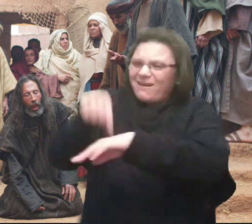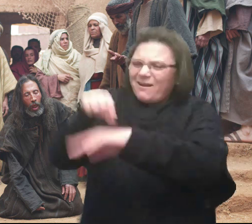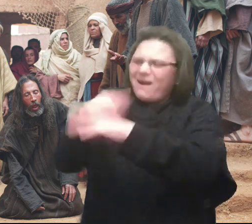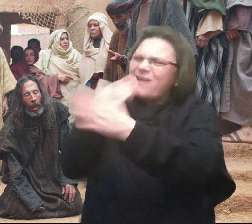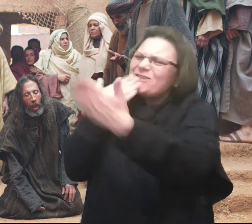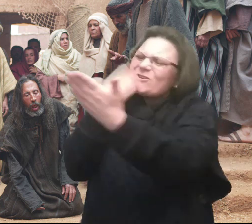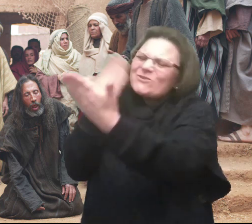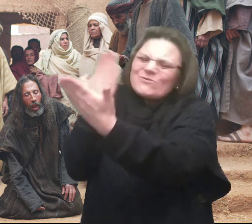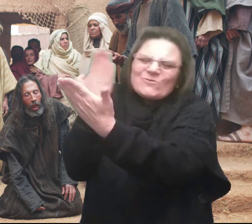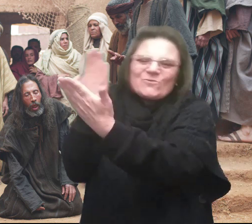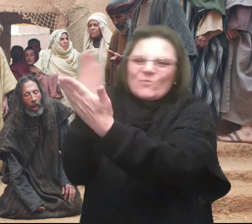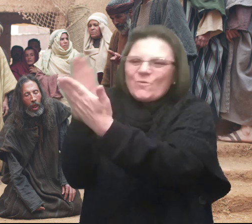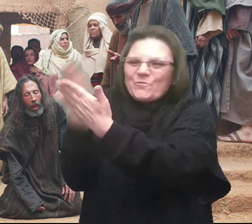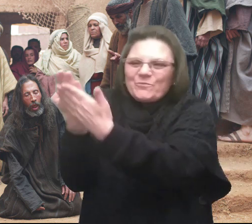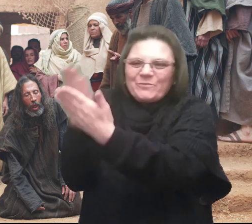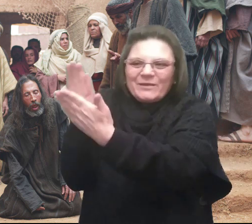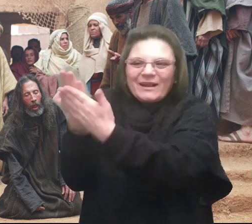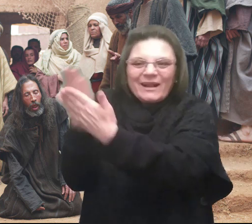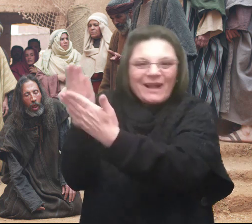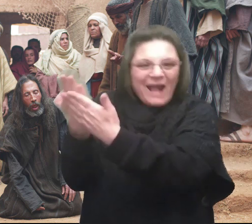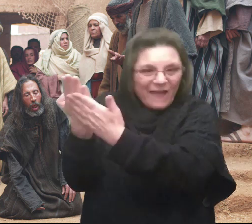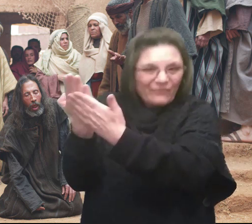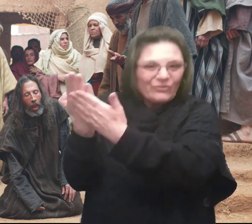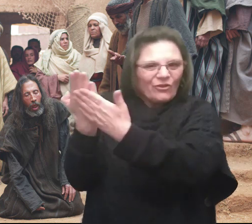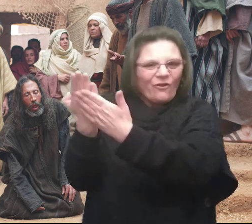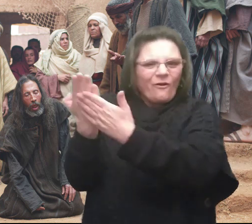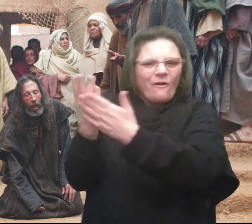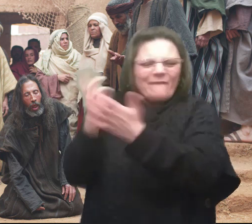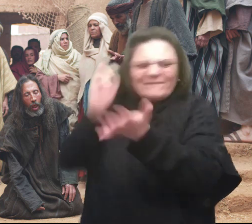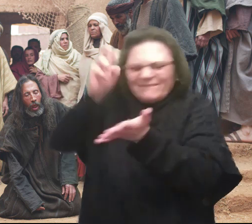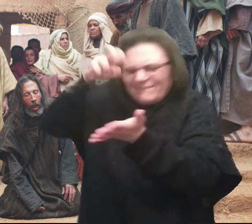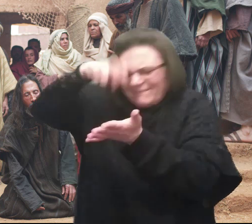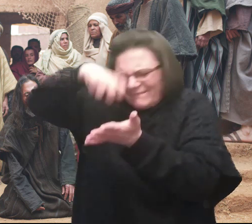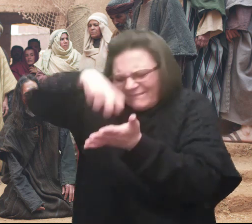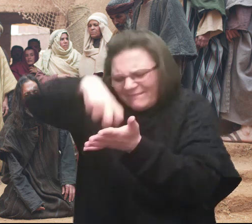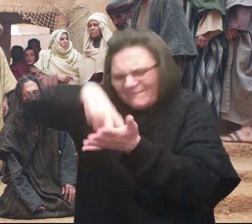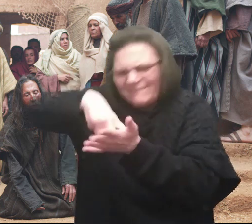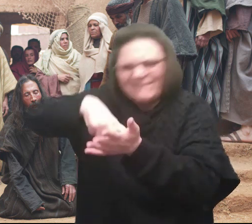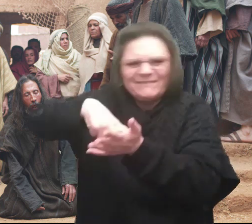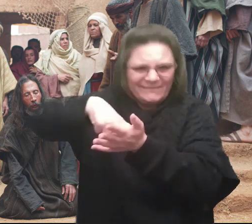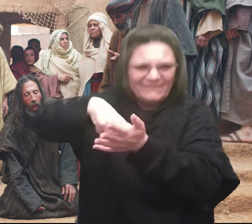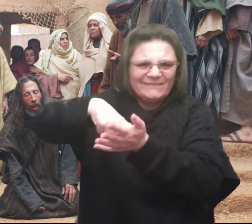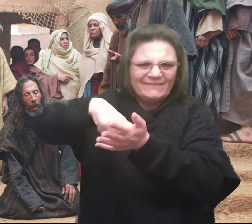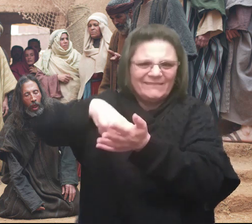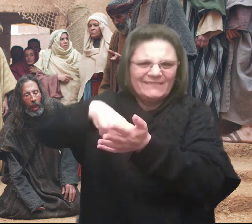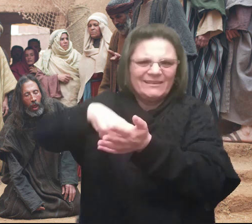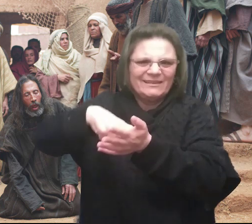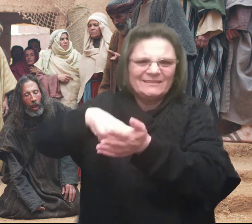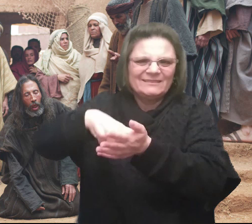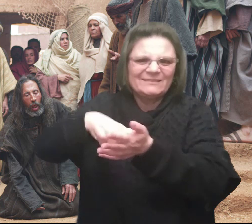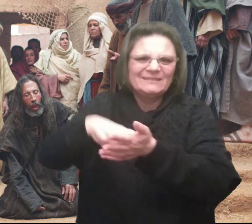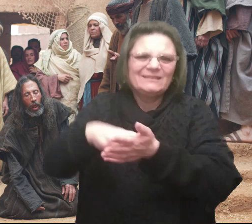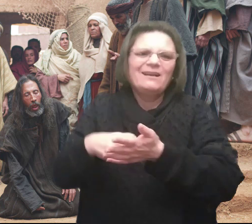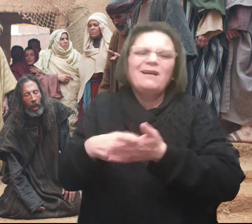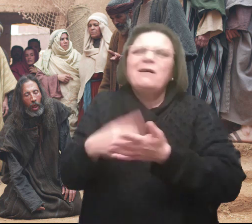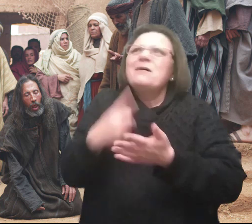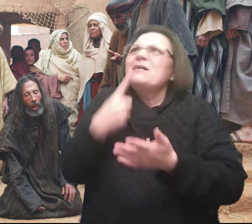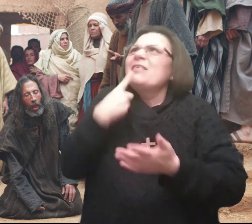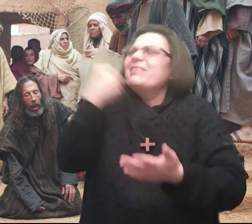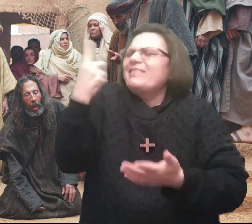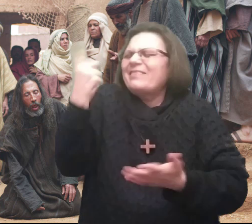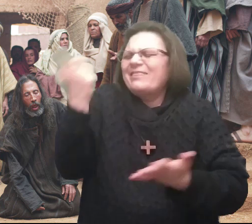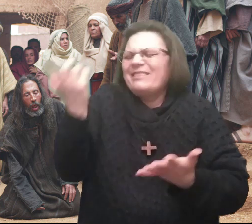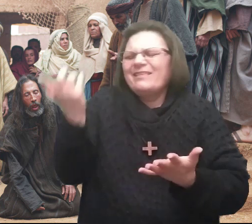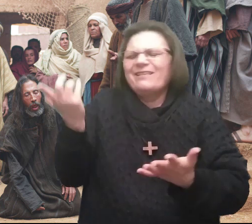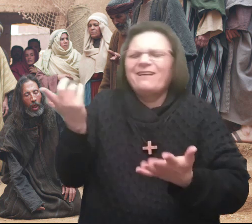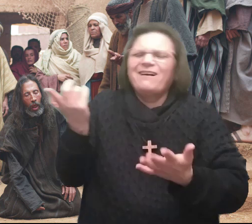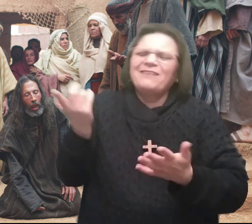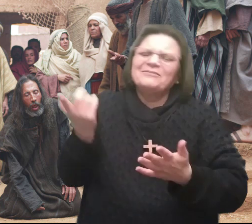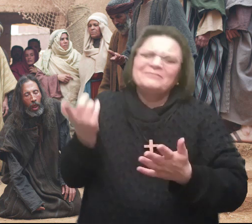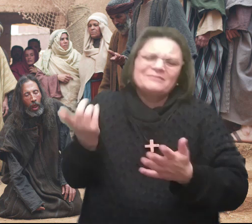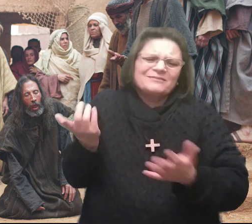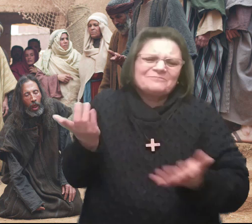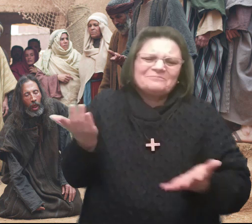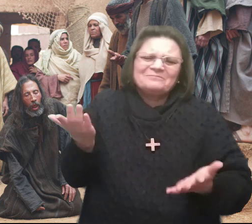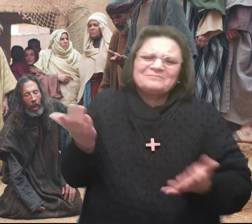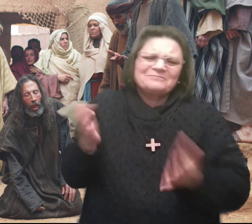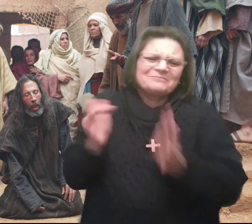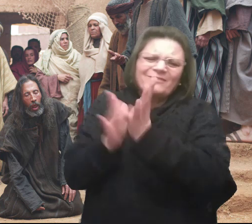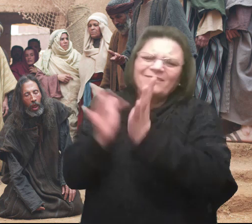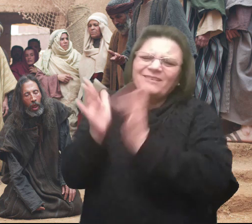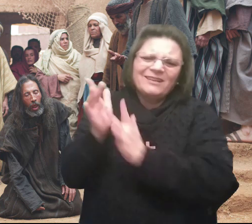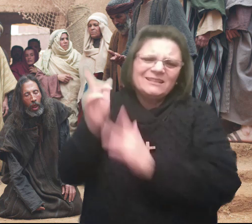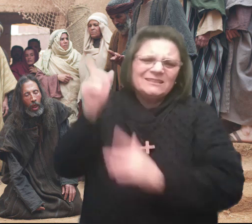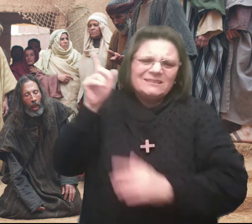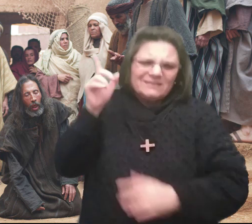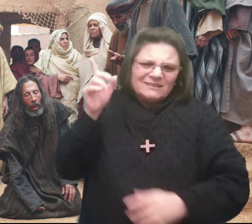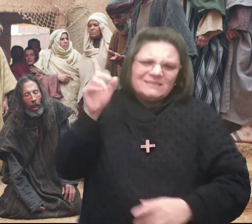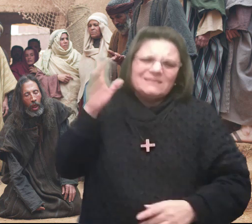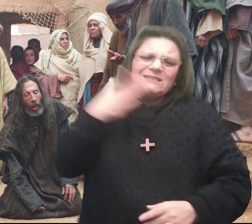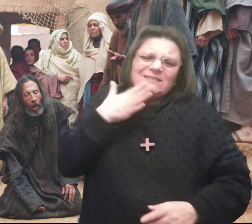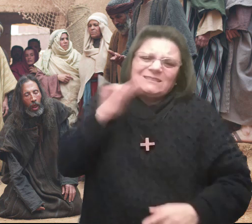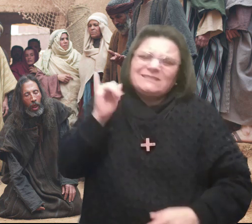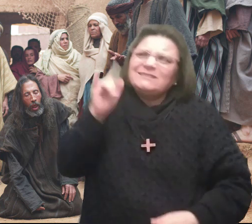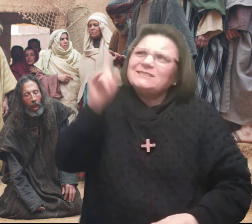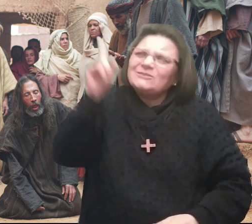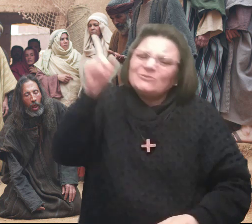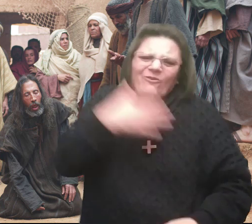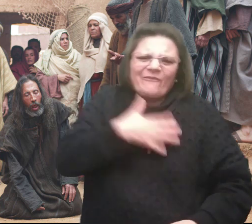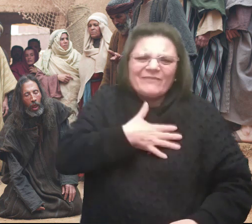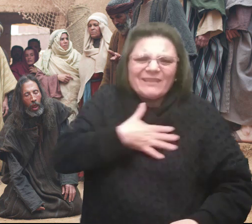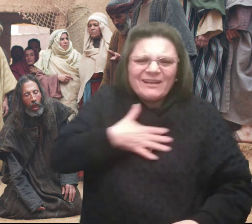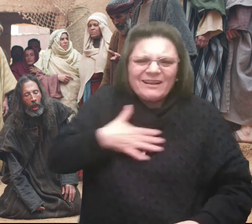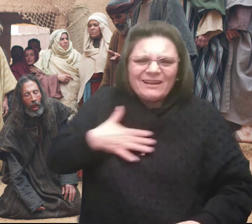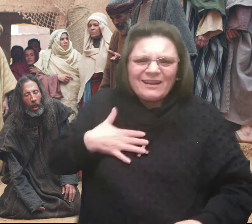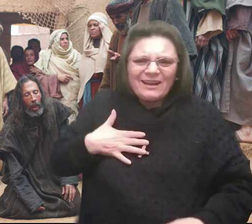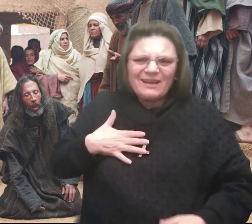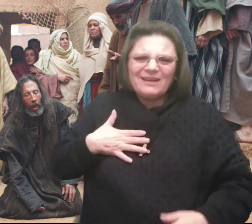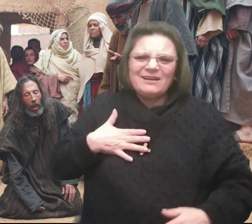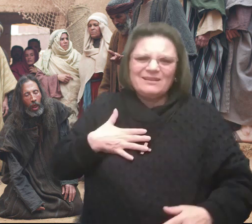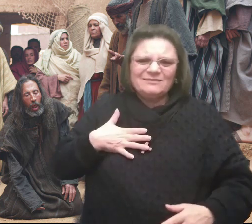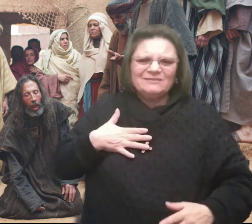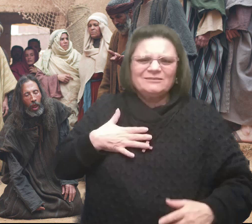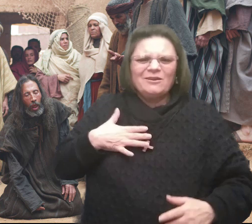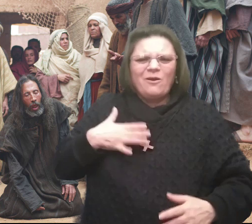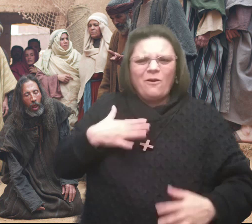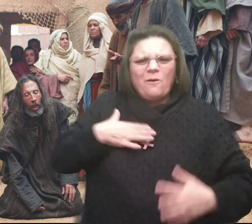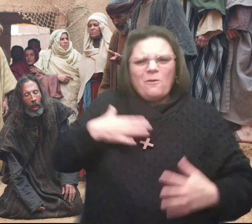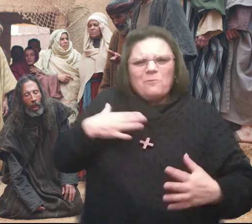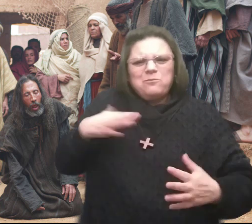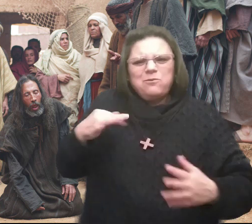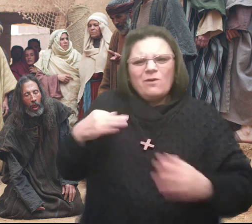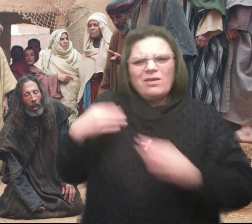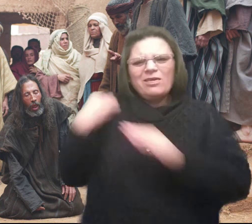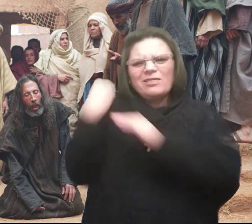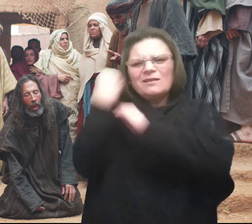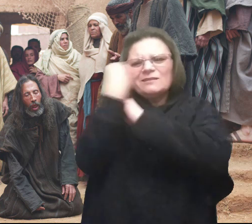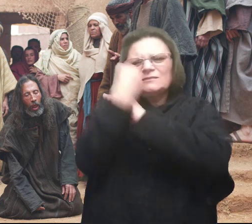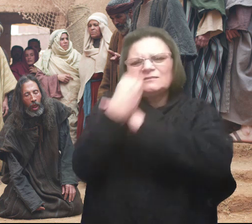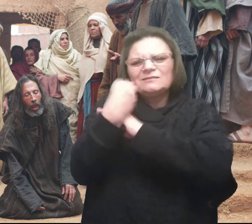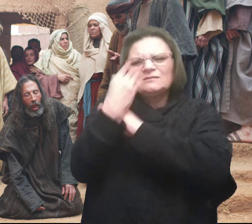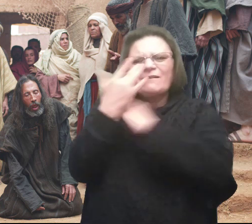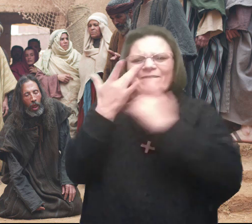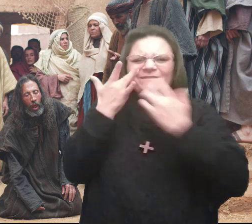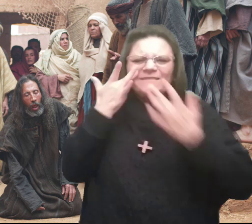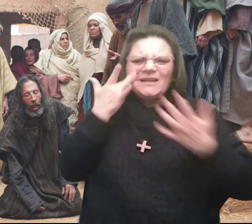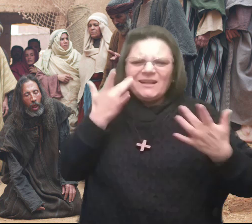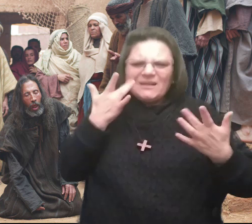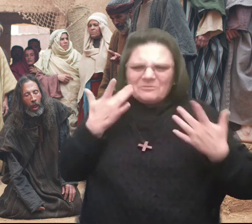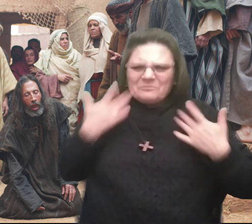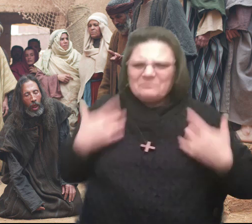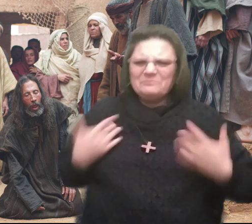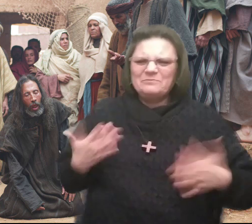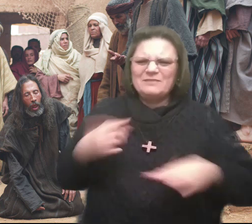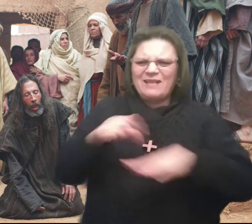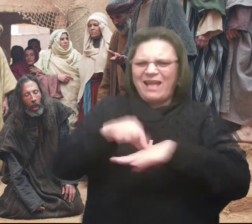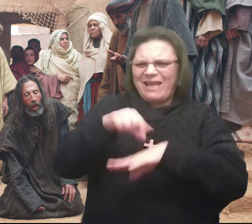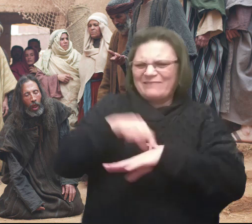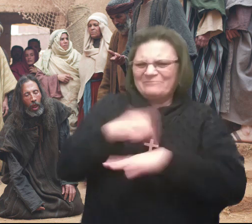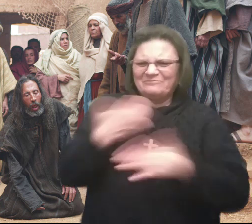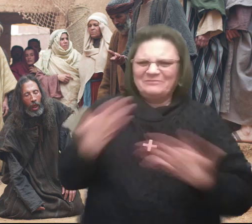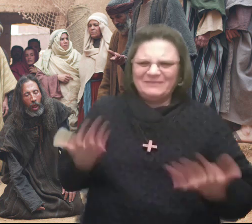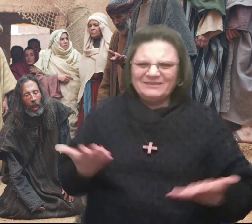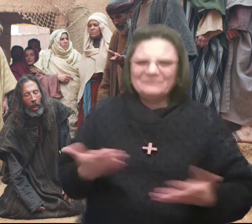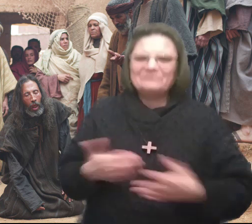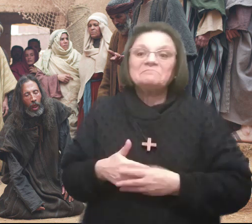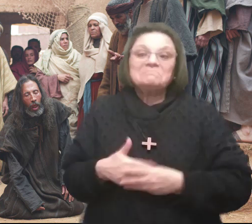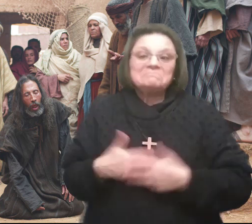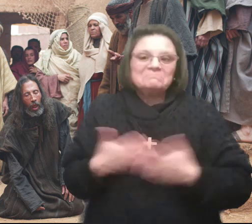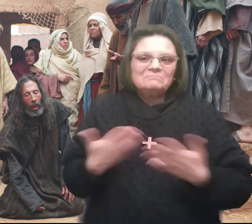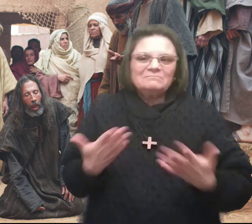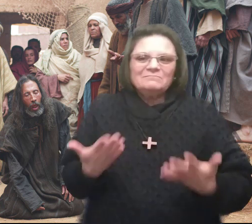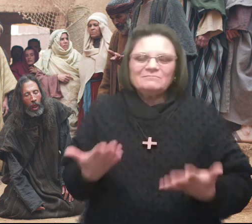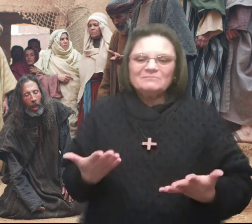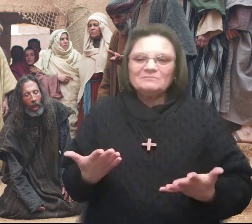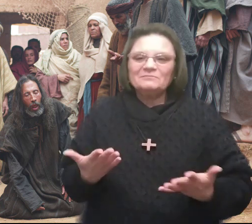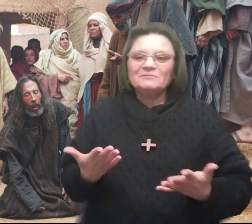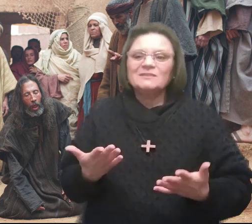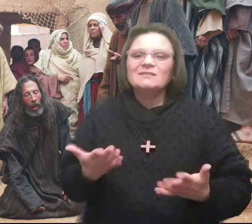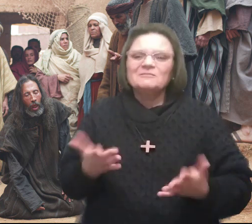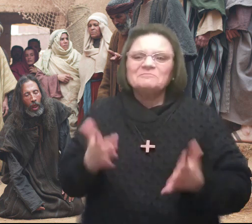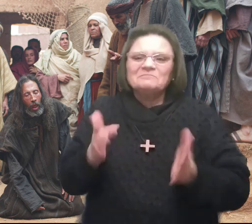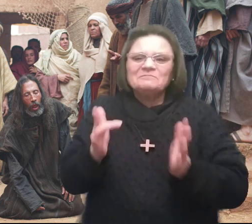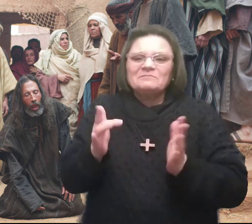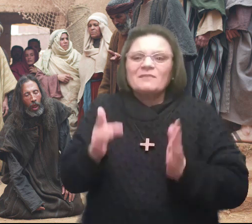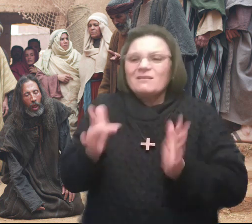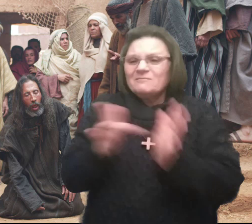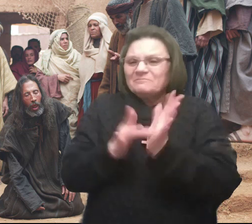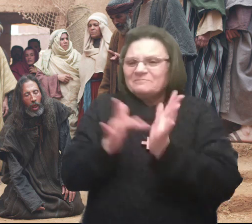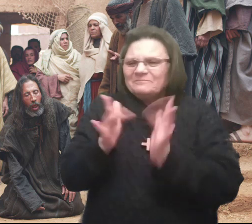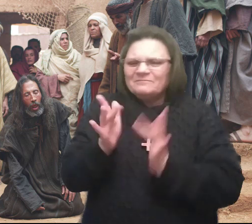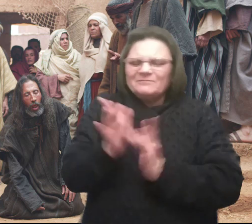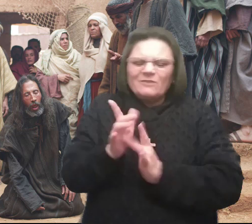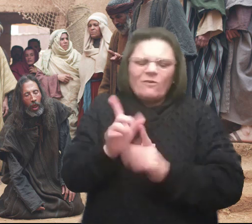suplicándole de rodillas: «Si quieres, puedes limpiarme».